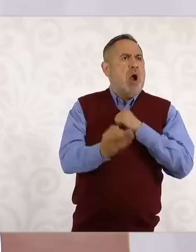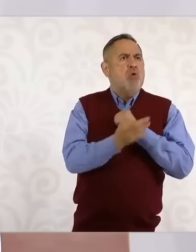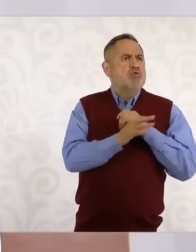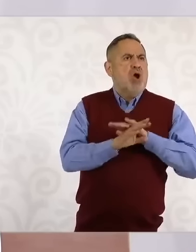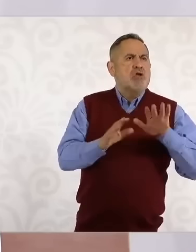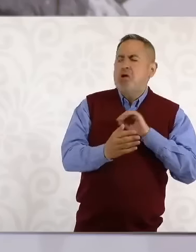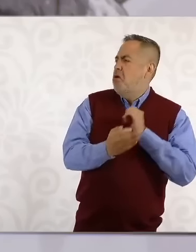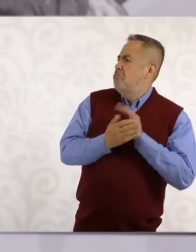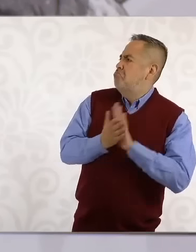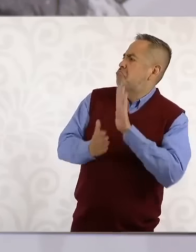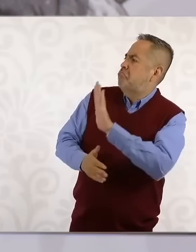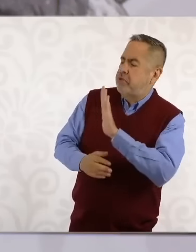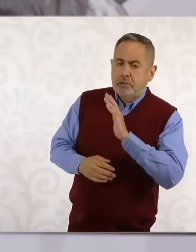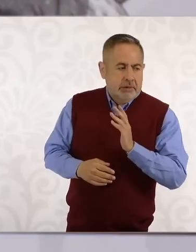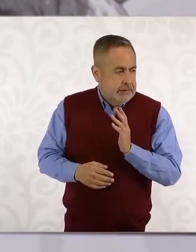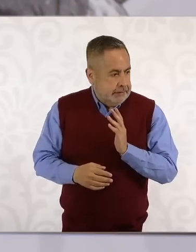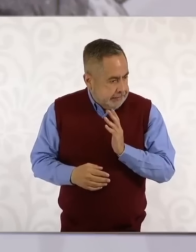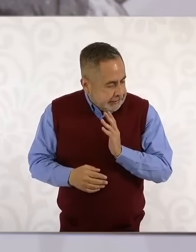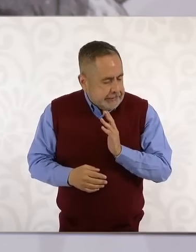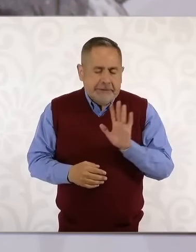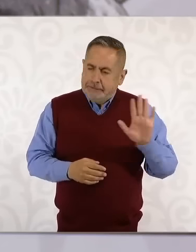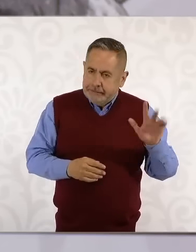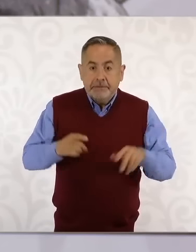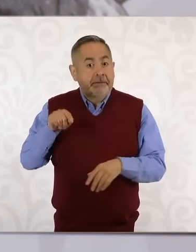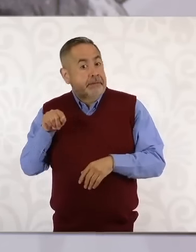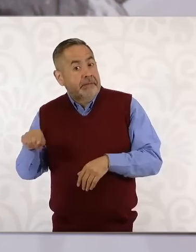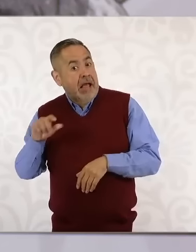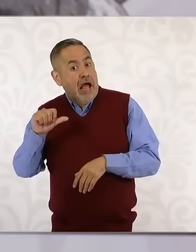Hace una ley